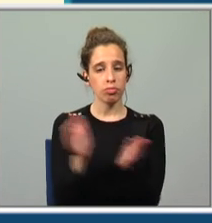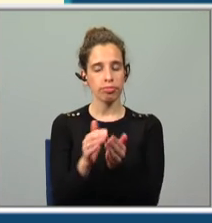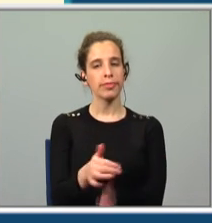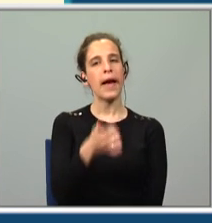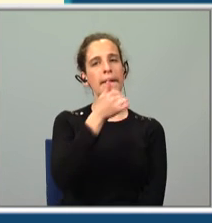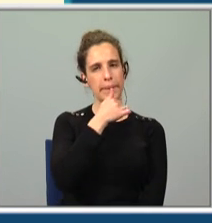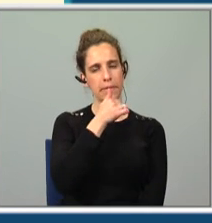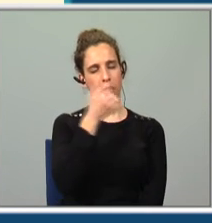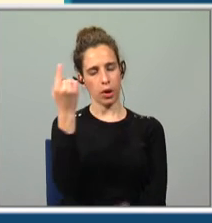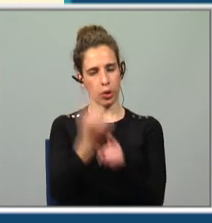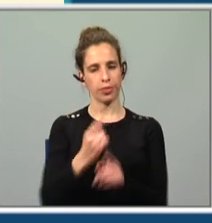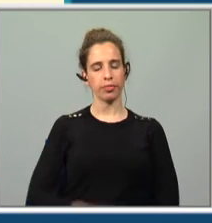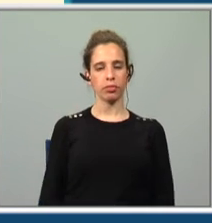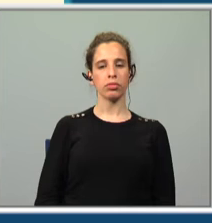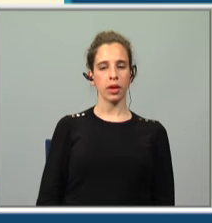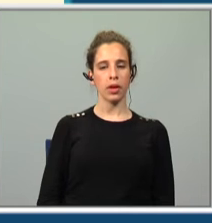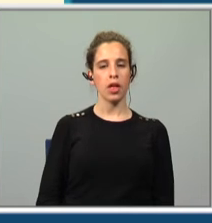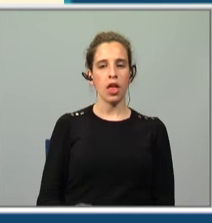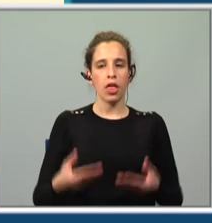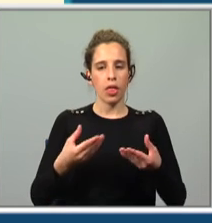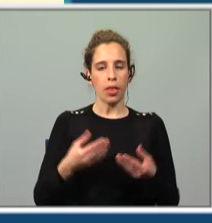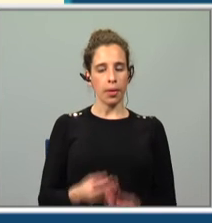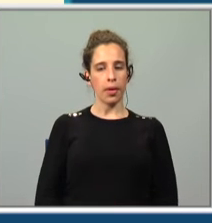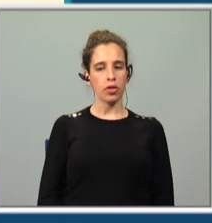decisão tinha poupado dinheiro da Fada dos 決定從仙女那裡省了錢